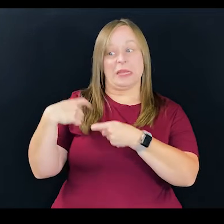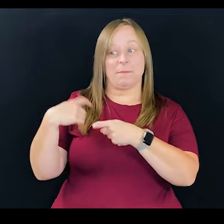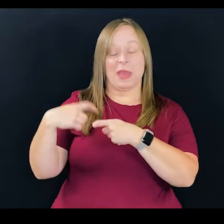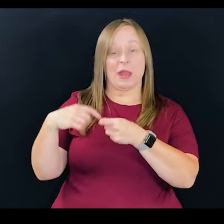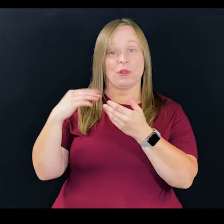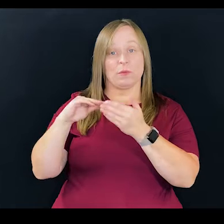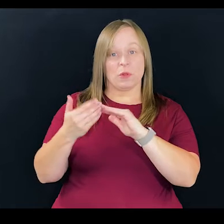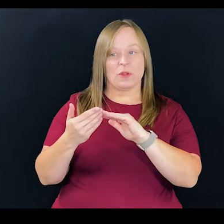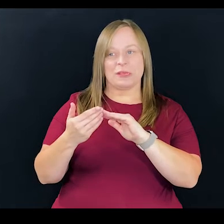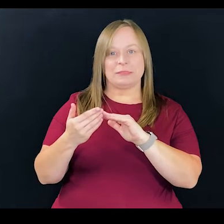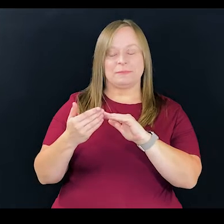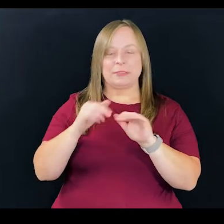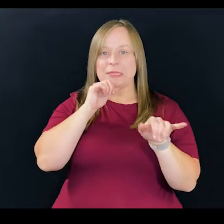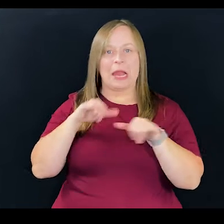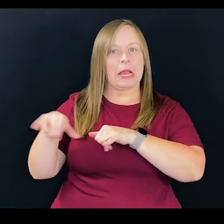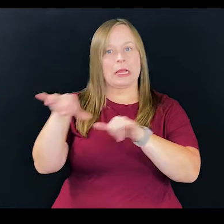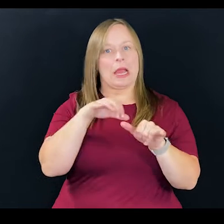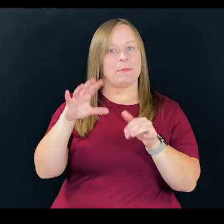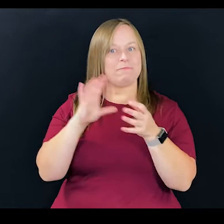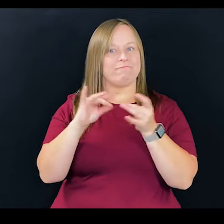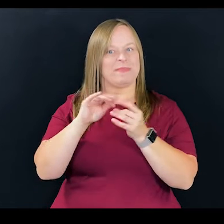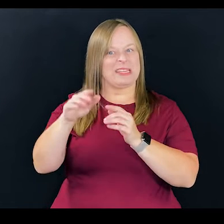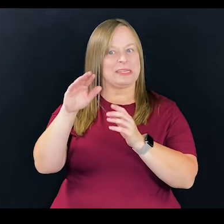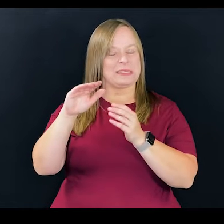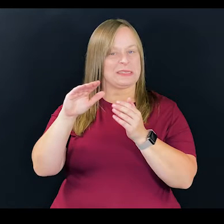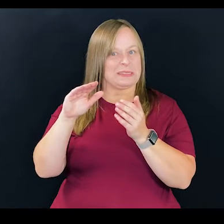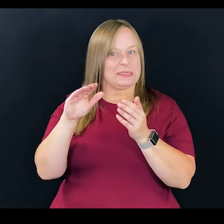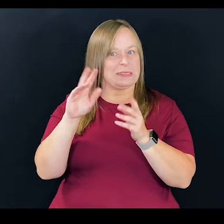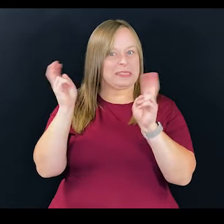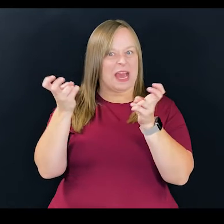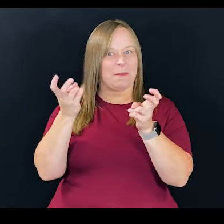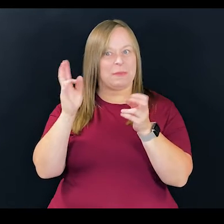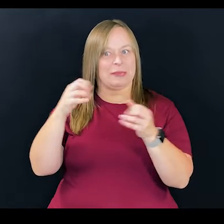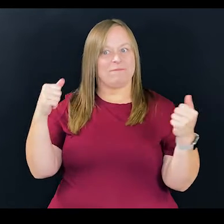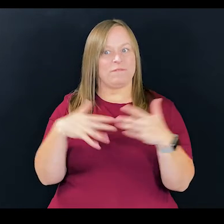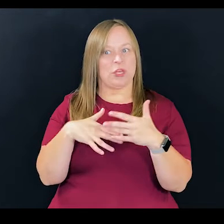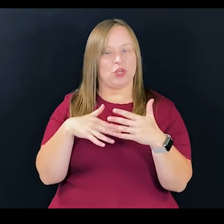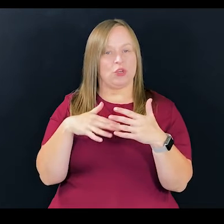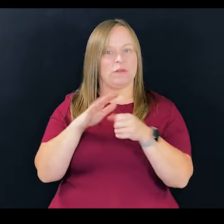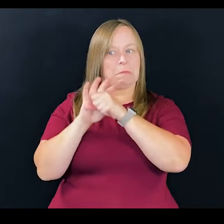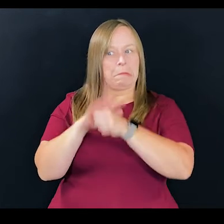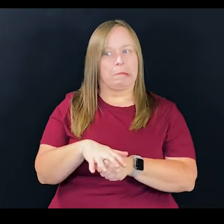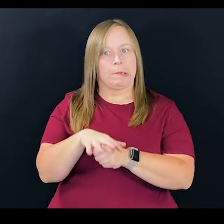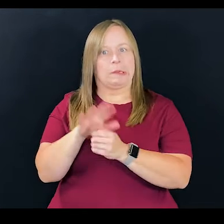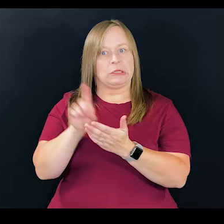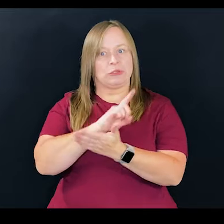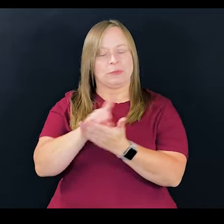En la comunidad hispana, es muy raro escuchar ese tema por temor a los prejuicios y la discriminación.